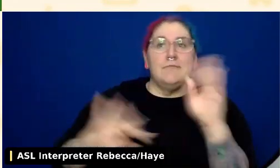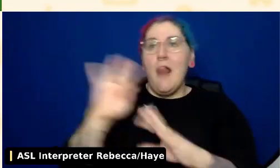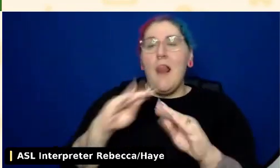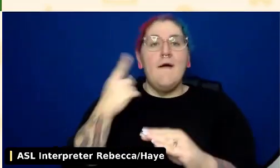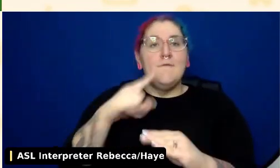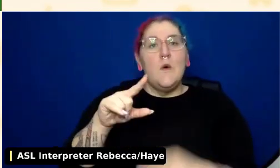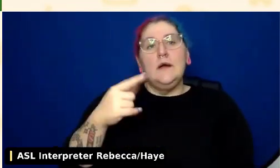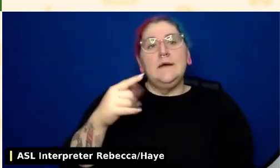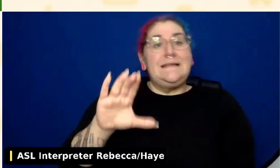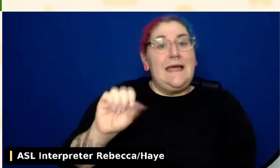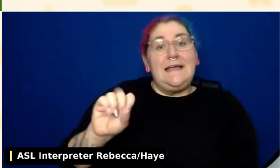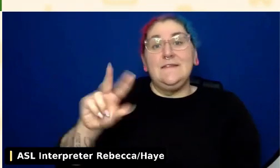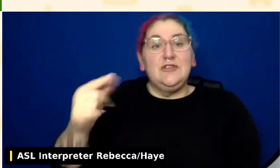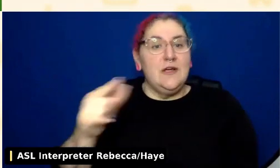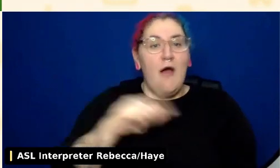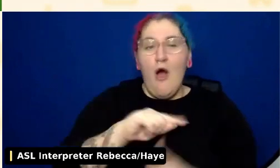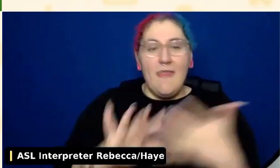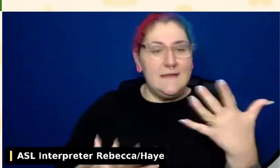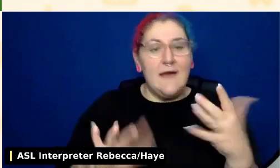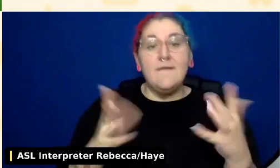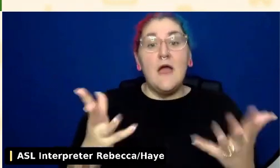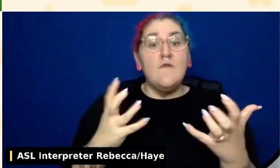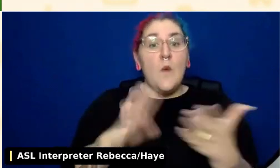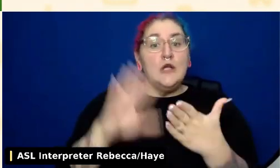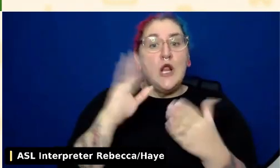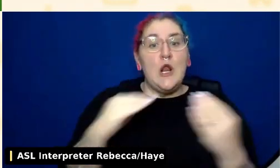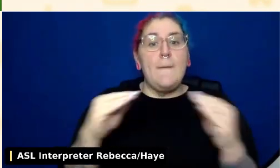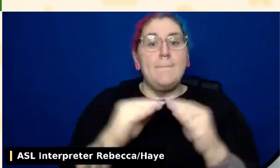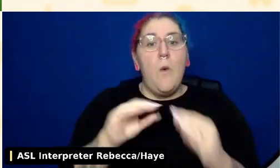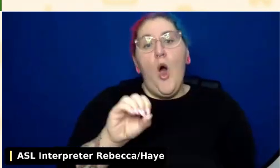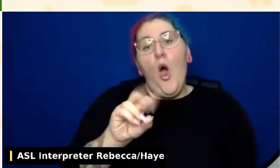Y si desea obtener más información, está Overnightwebsite.com/links. Y eso es todo por mi parte.